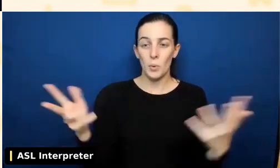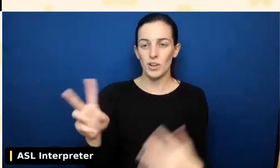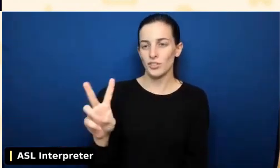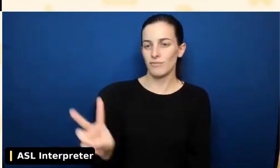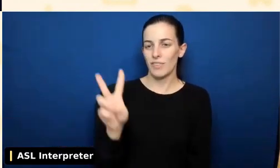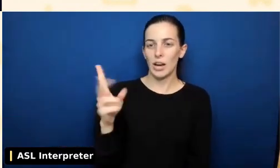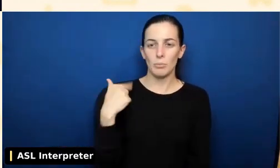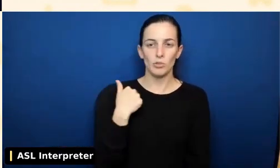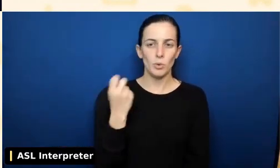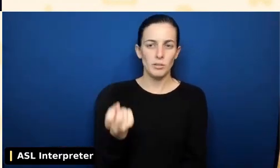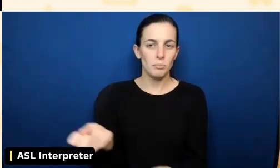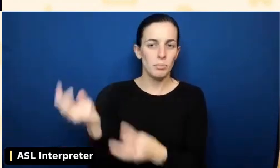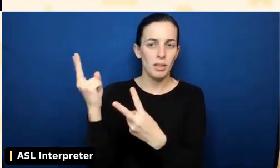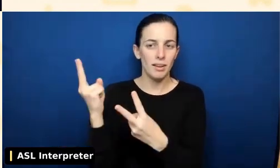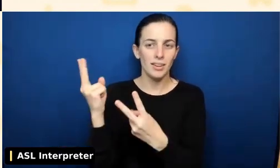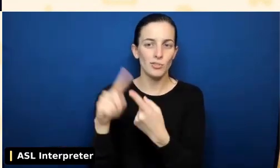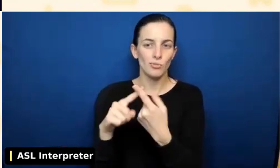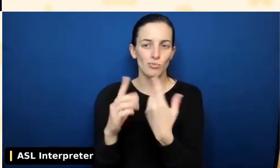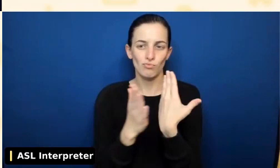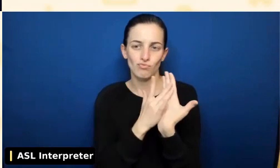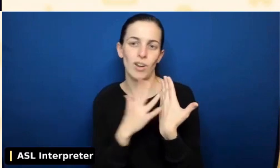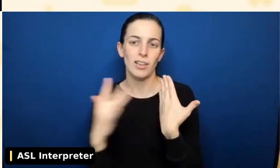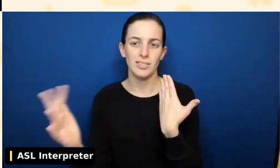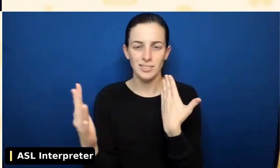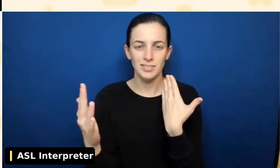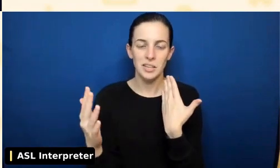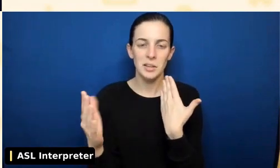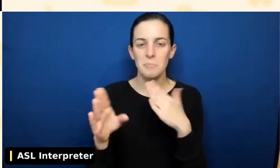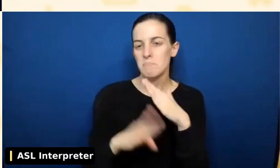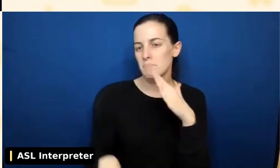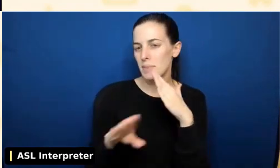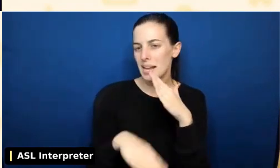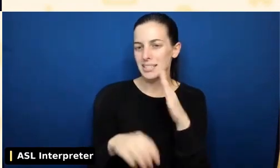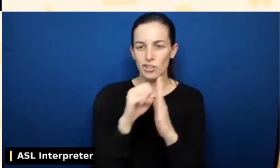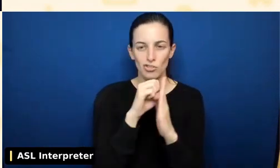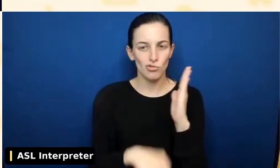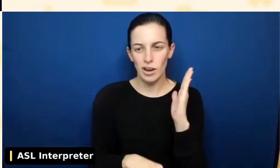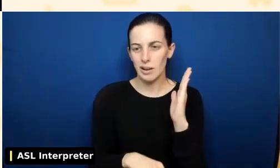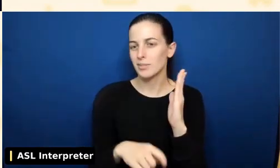en este script básico y texto.